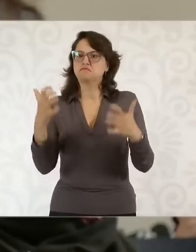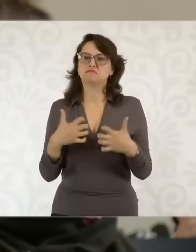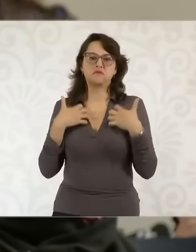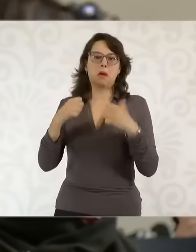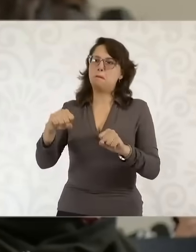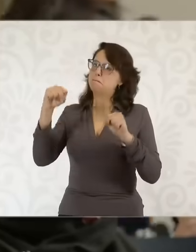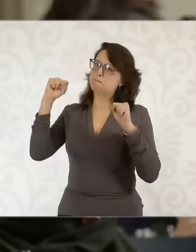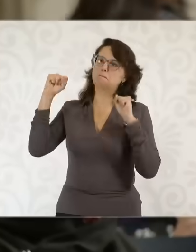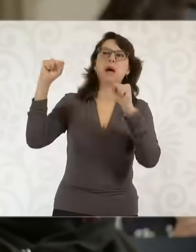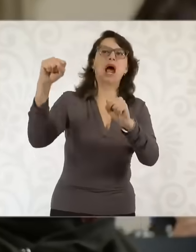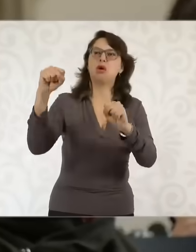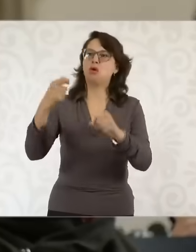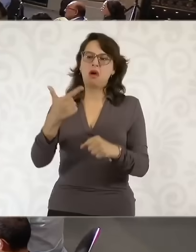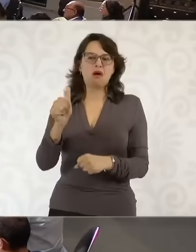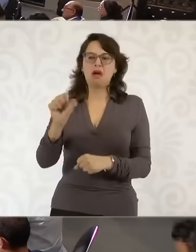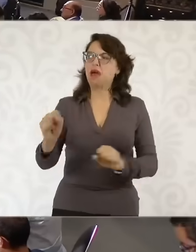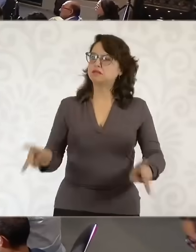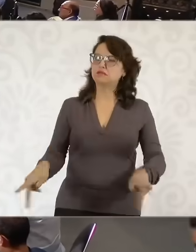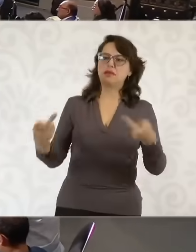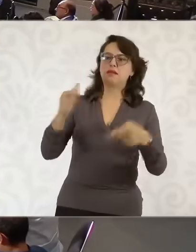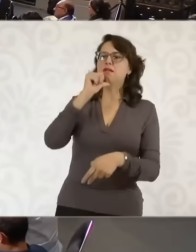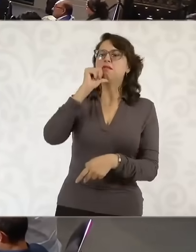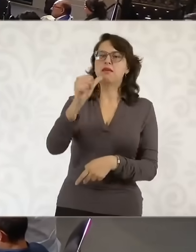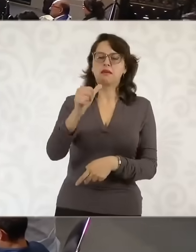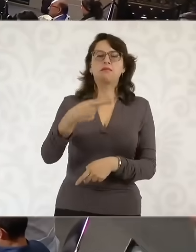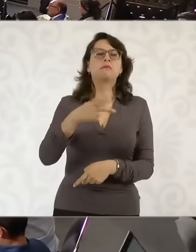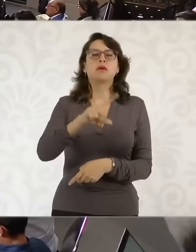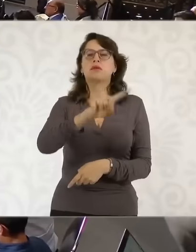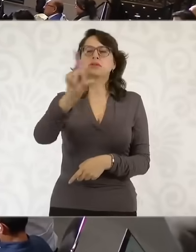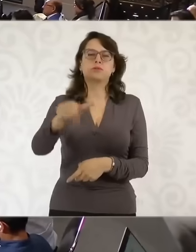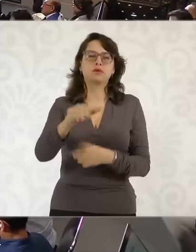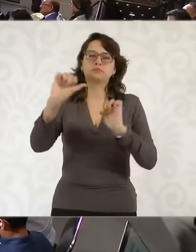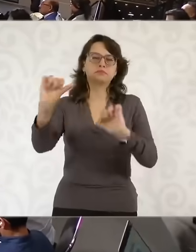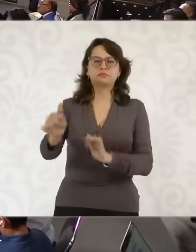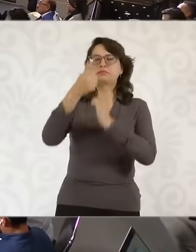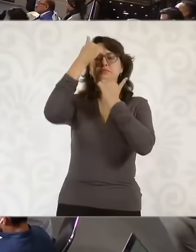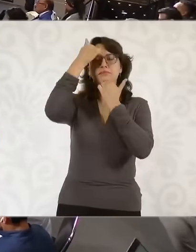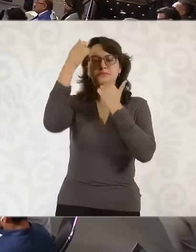revivió algunas inconformidades. En ese contexto, eh qué garantías y esquemas de colaboración está